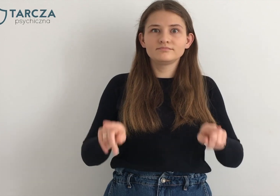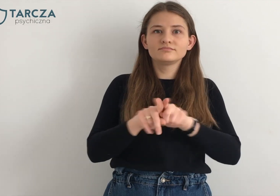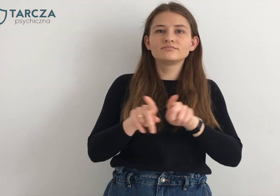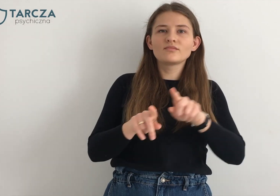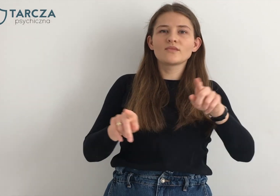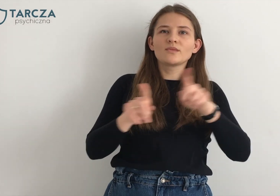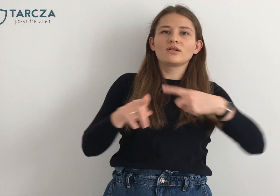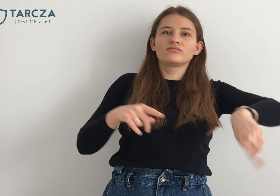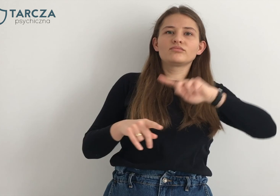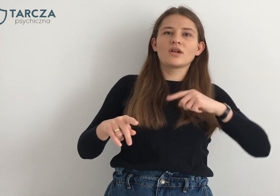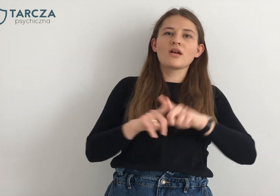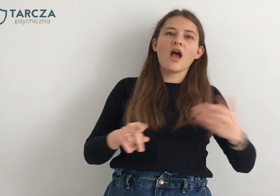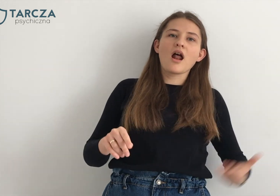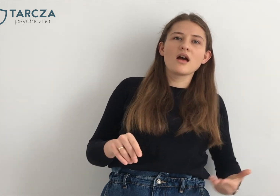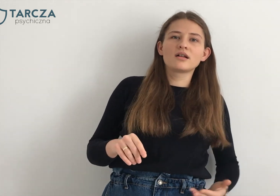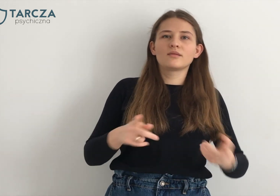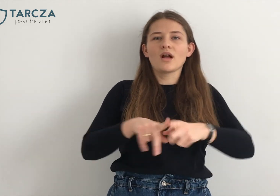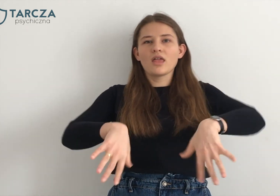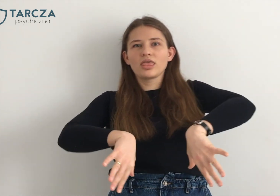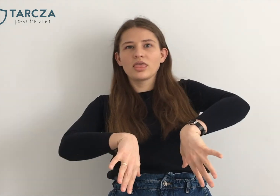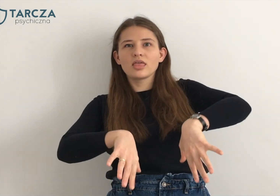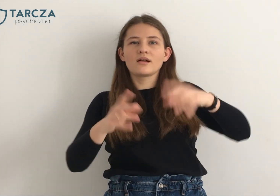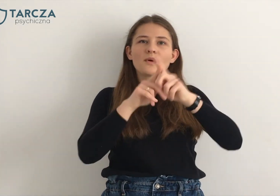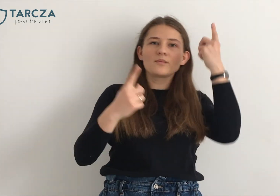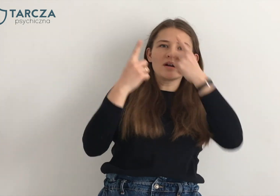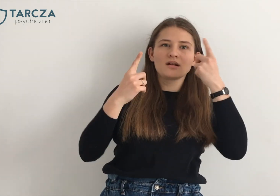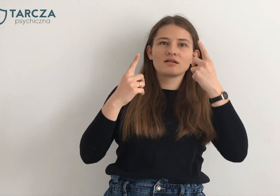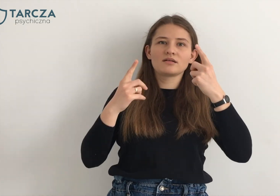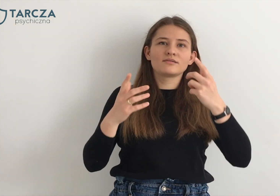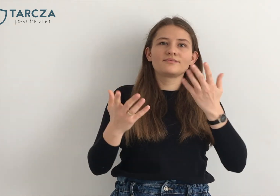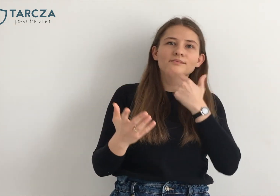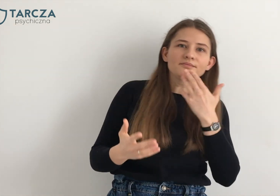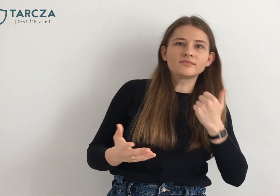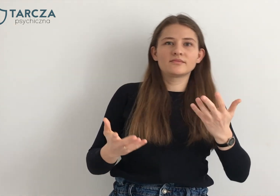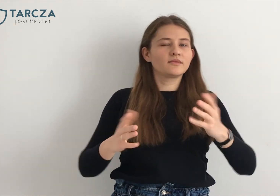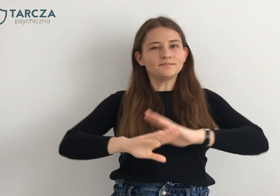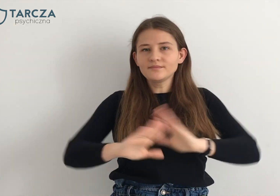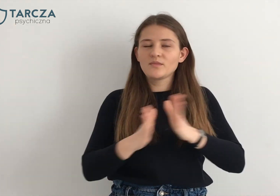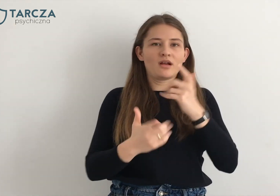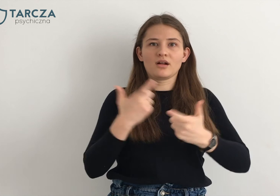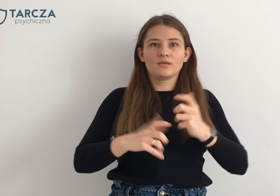Nie siedź bezczynnie w domu. Nie bądź leniwy. Nie rozmyślaj za dużo.